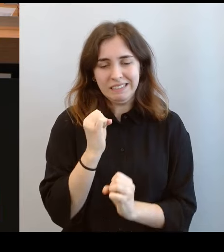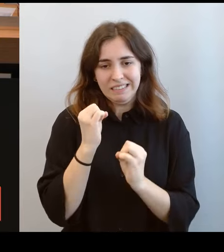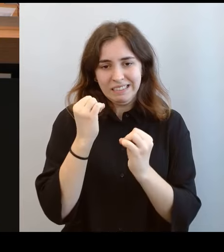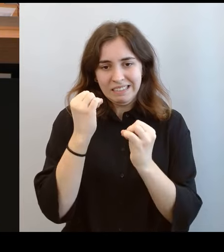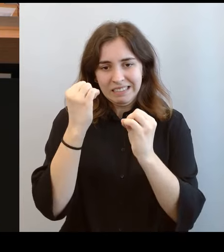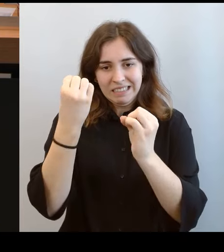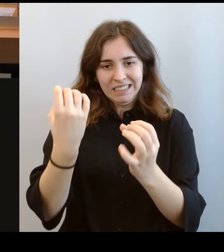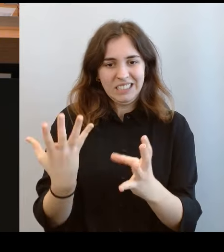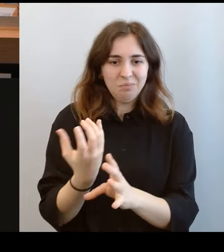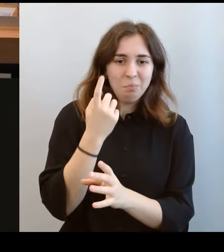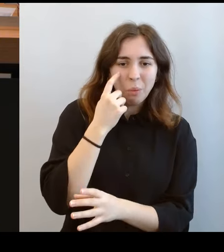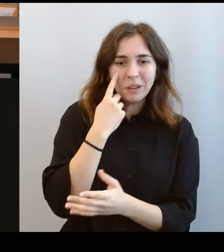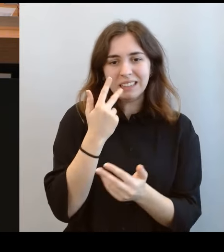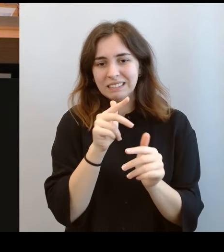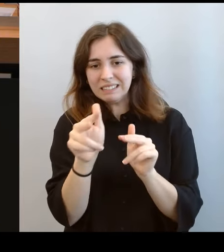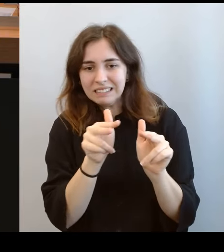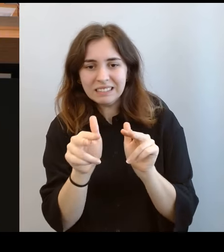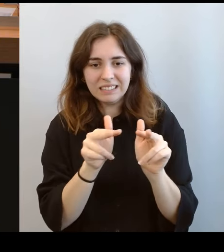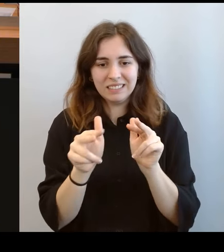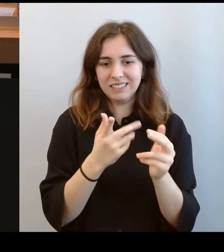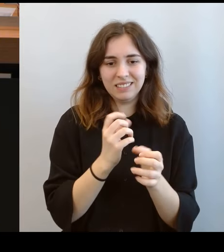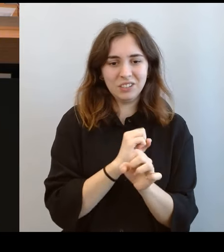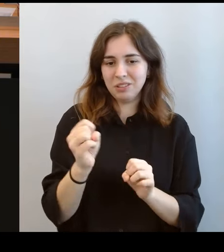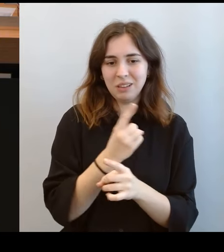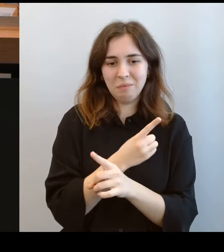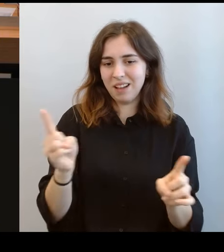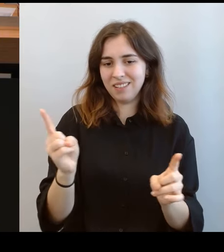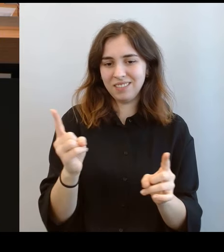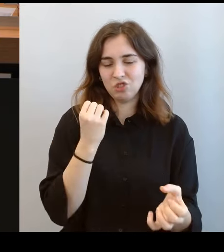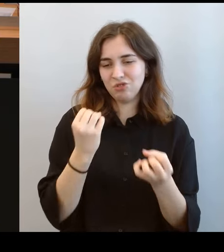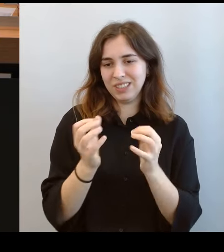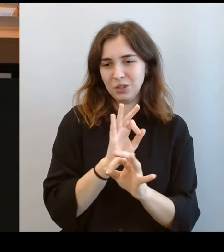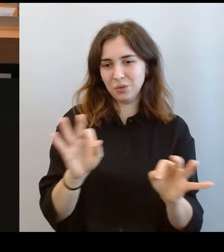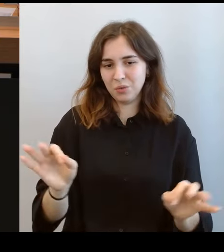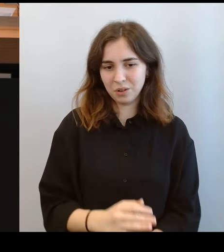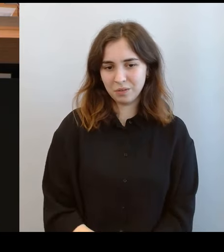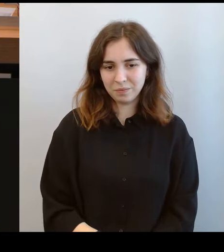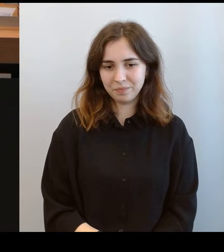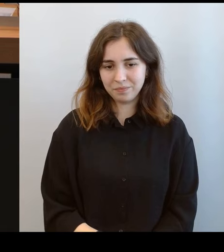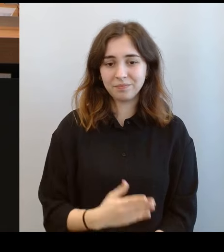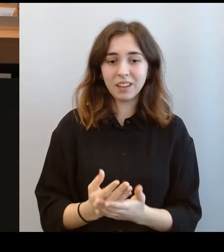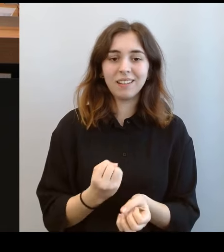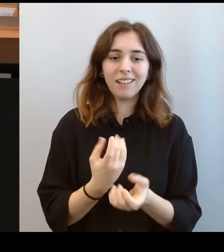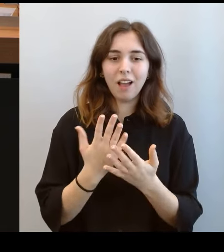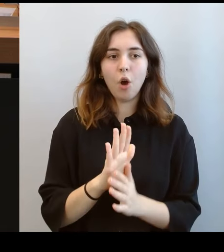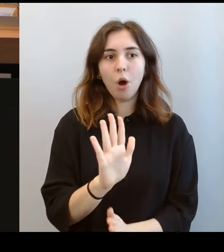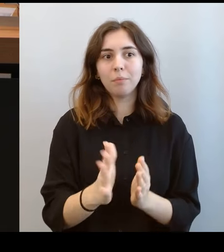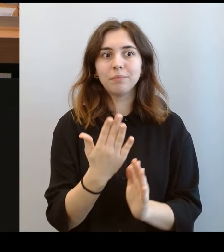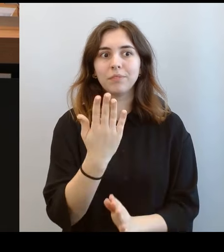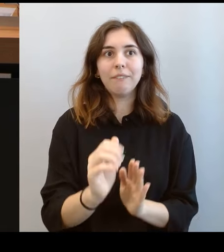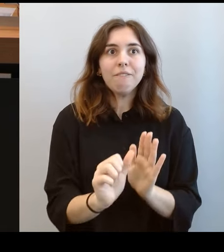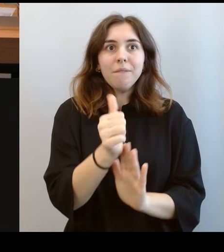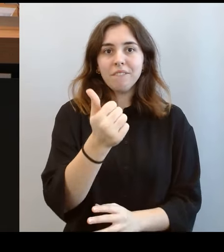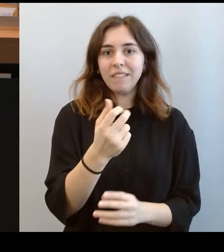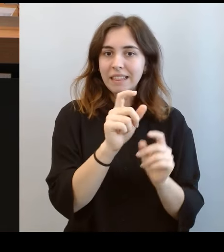leiten, bzw. mit mehr oder weniger Priorität an dem Thema zu arbeiten. Und die Zustände haben sich trotzdem nicht verbessert,